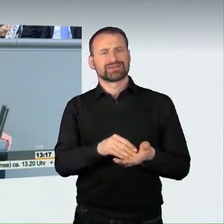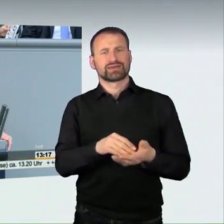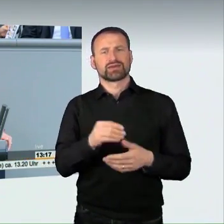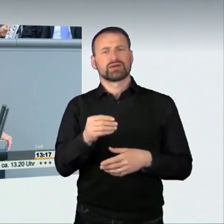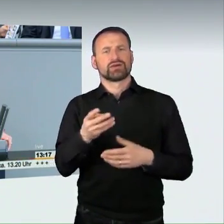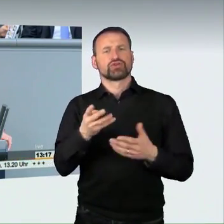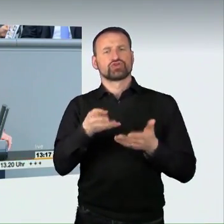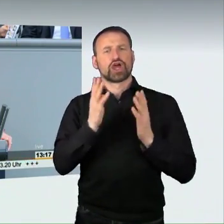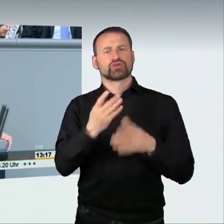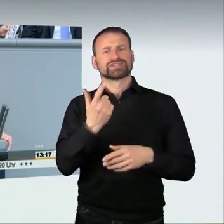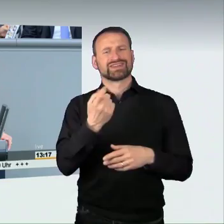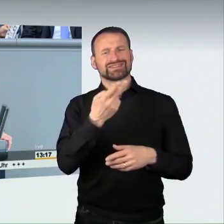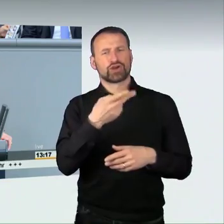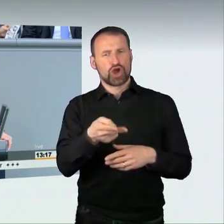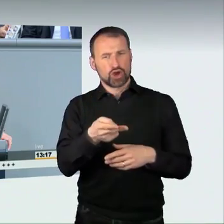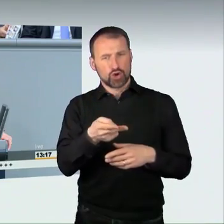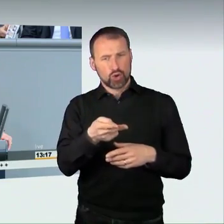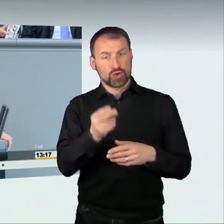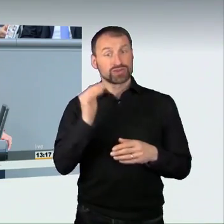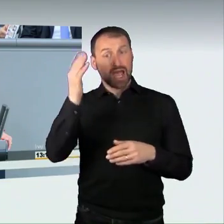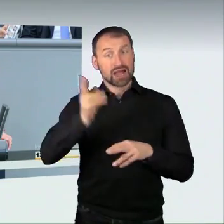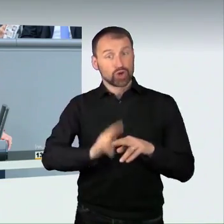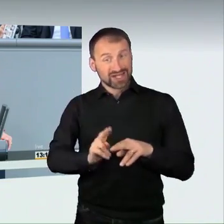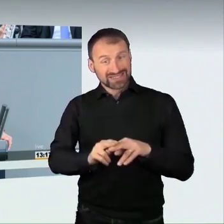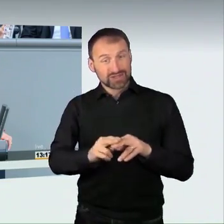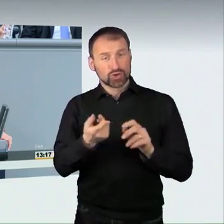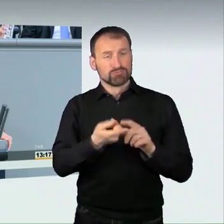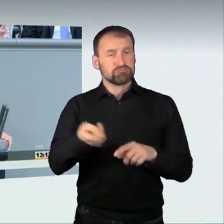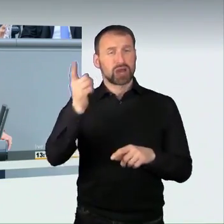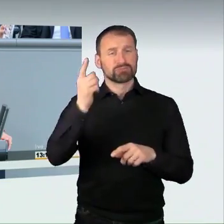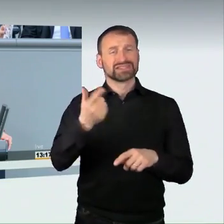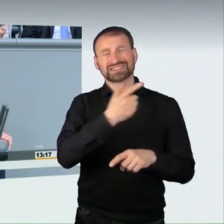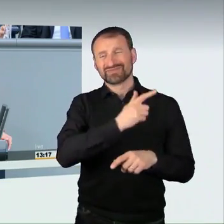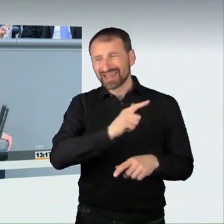von 920 Euro kalt auf 2 427 Euro steigen.